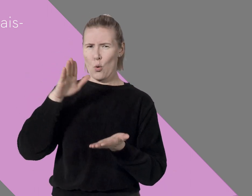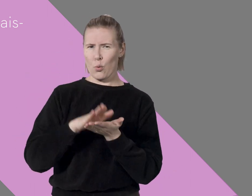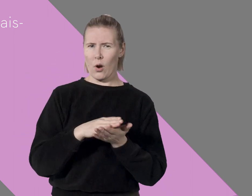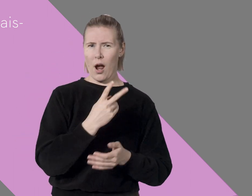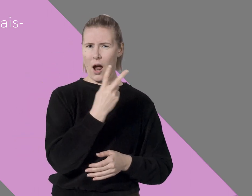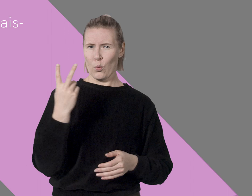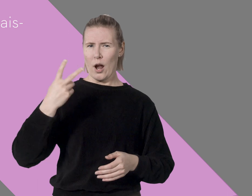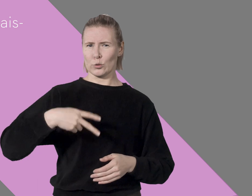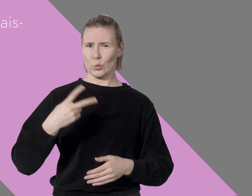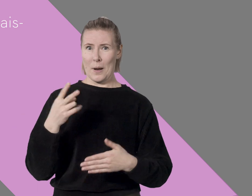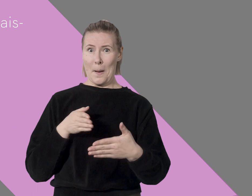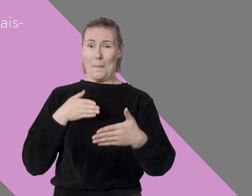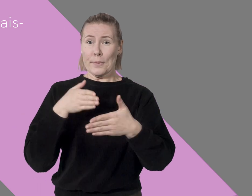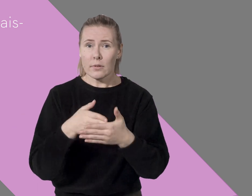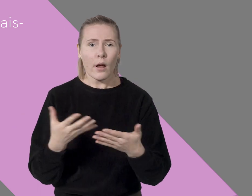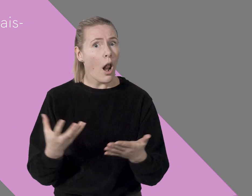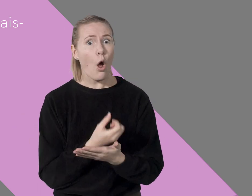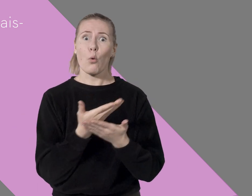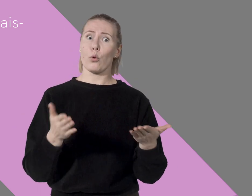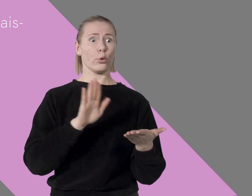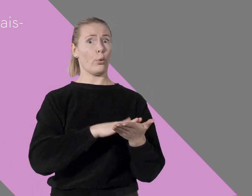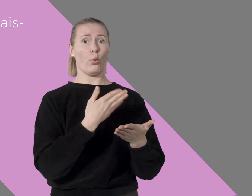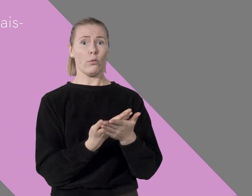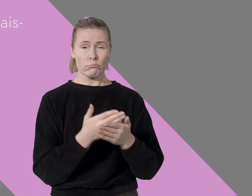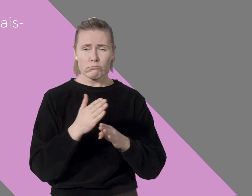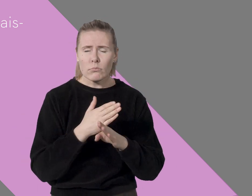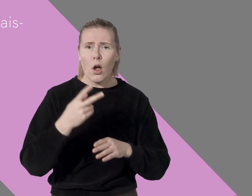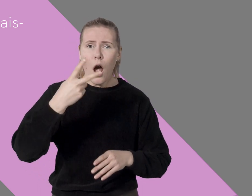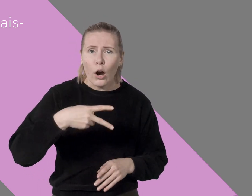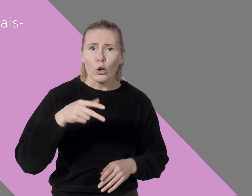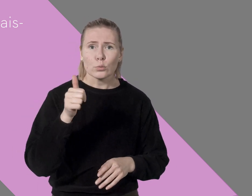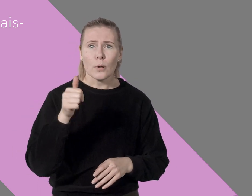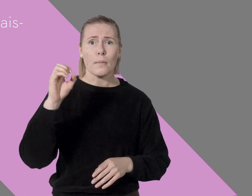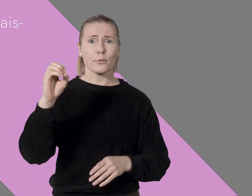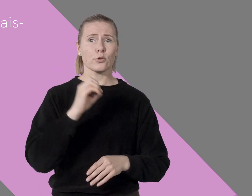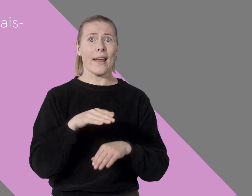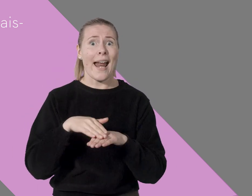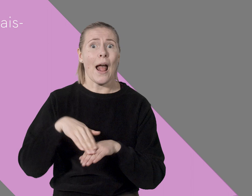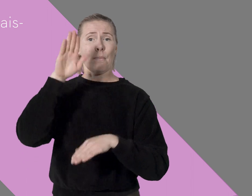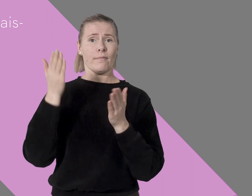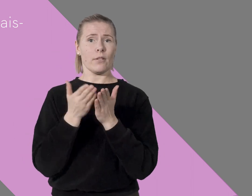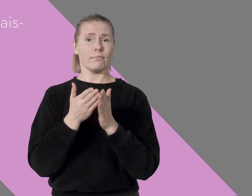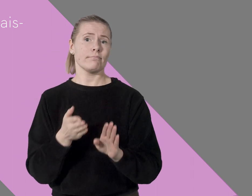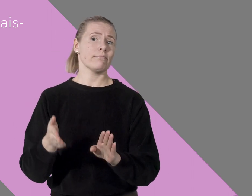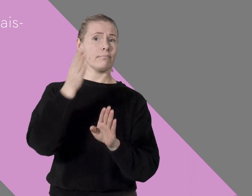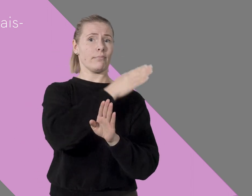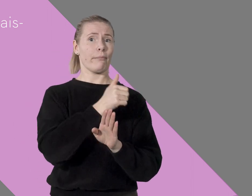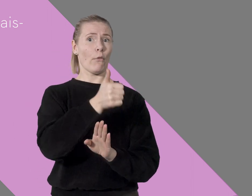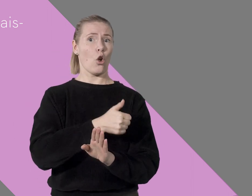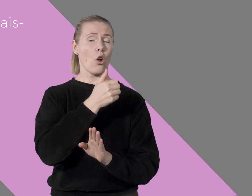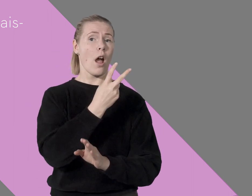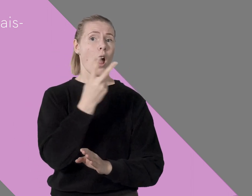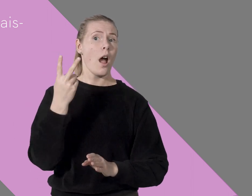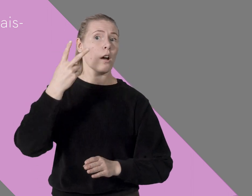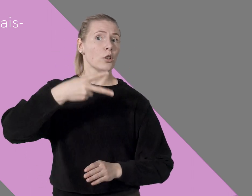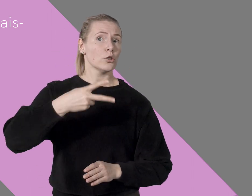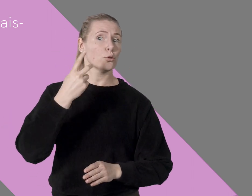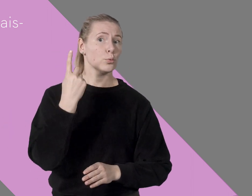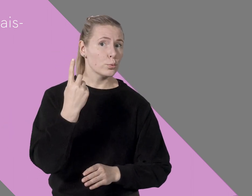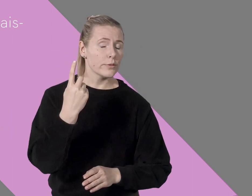oli lokakuuhun 2022 mennessä noin 29 prosenttia enemmän kuin vuonna 2021.